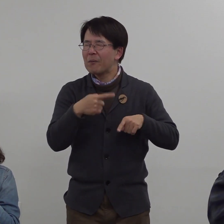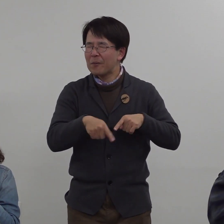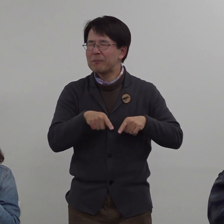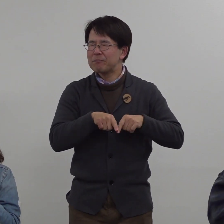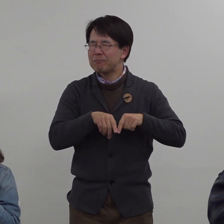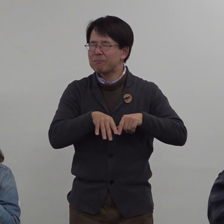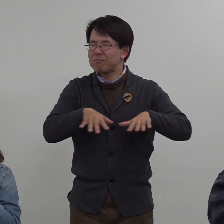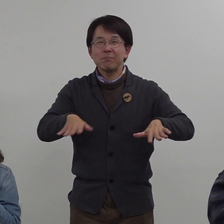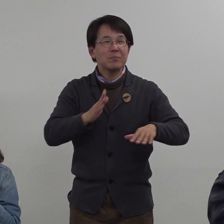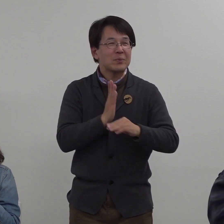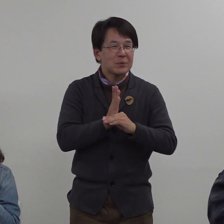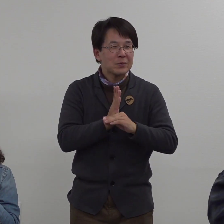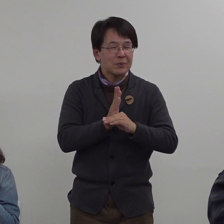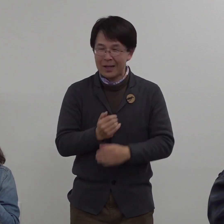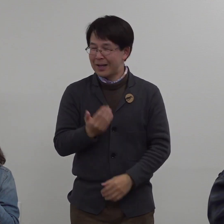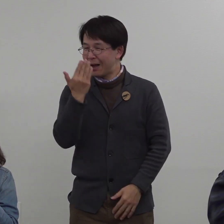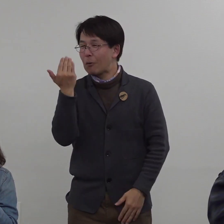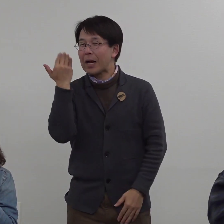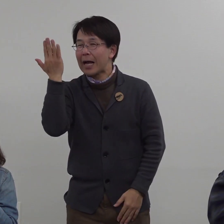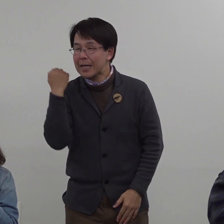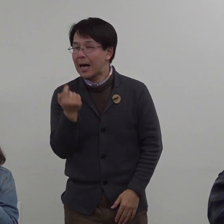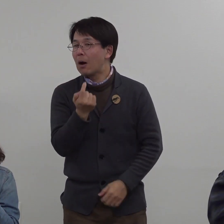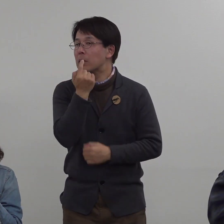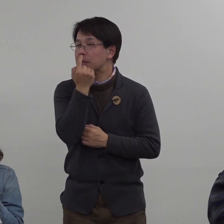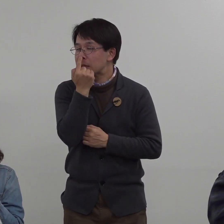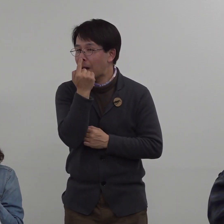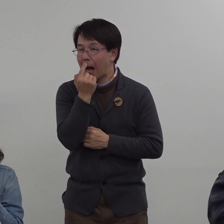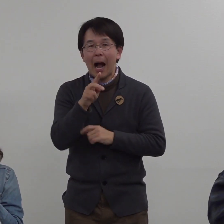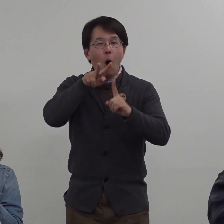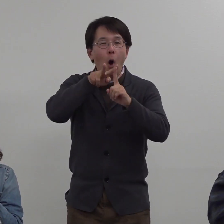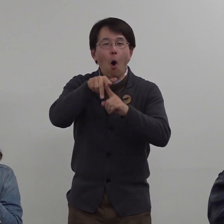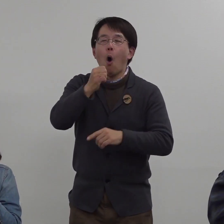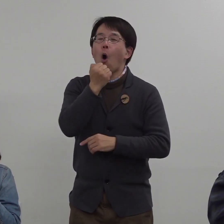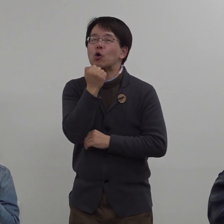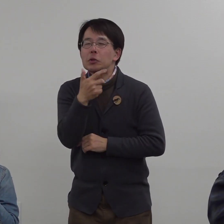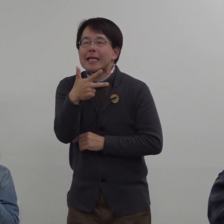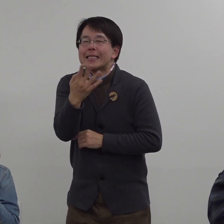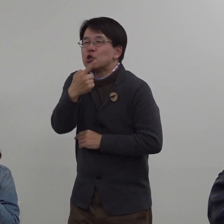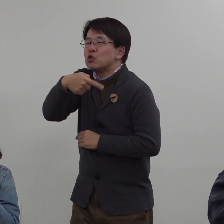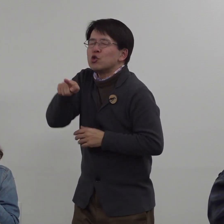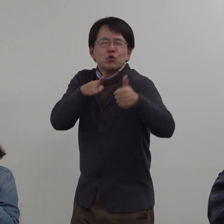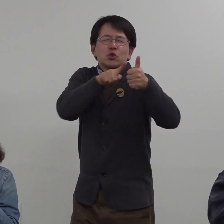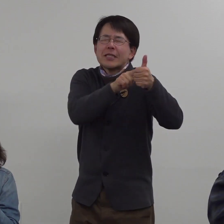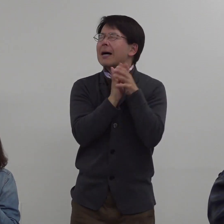それによってこの間も私は小栗旬さんの舞台を見に行ったり